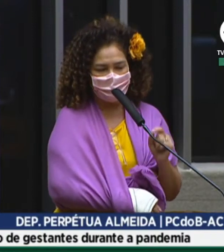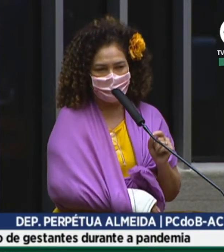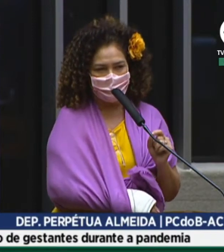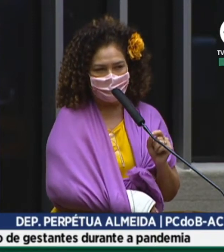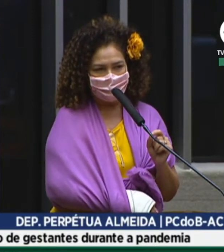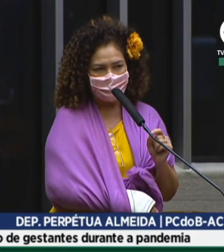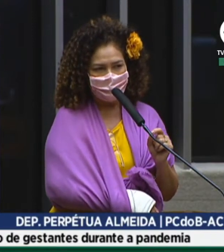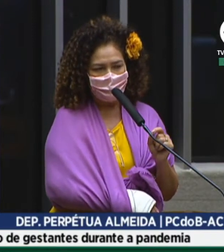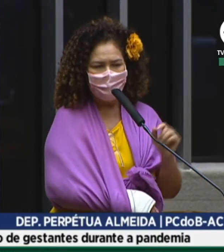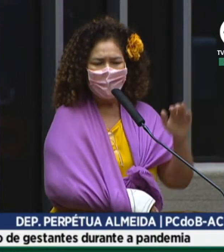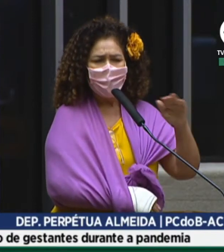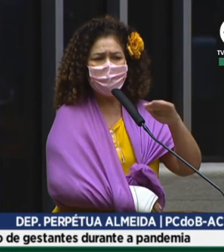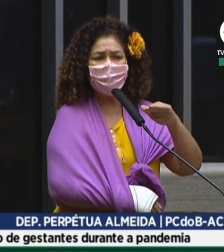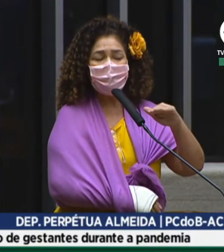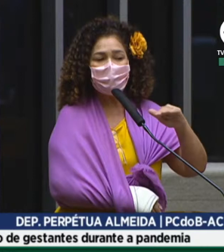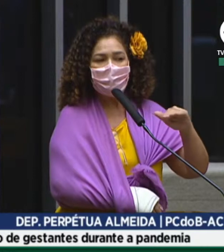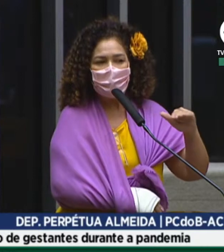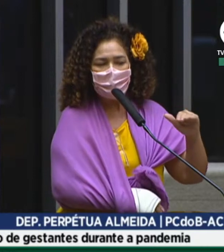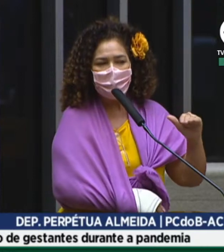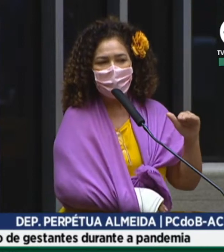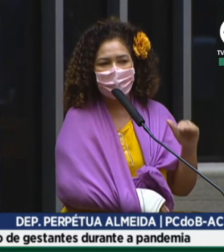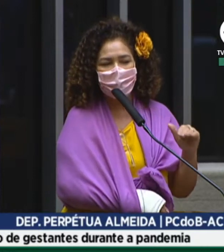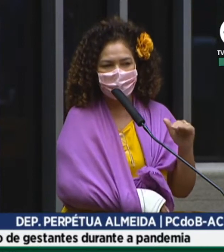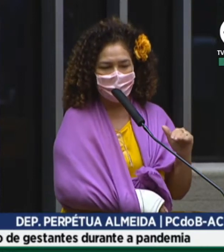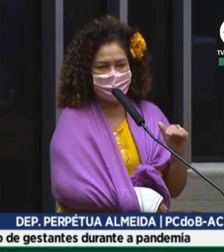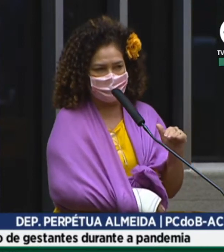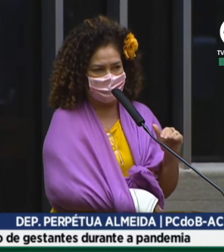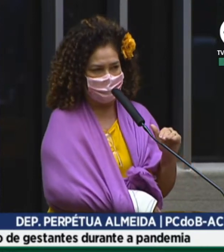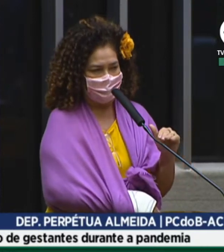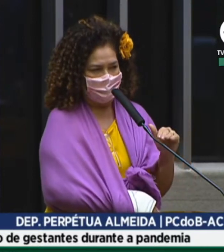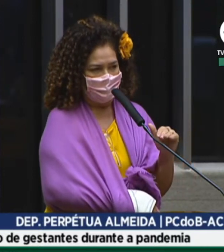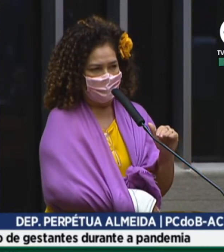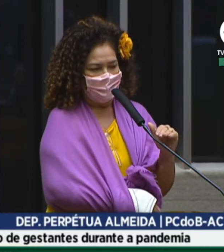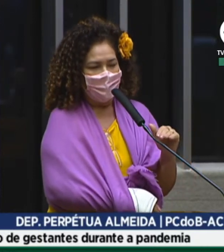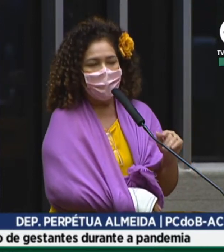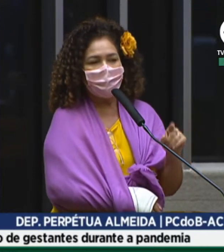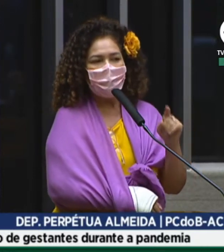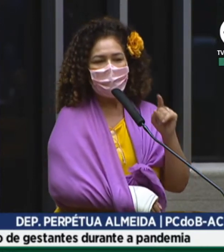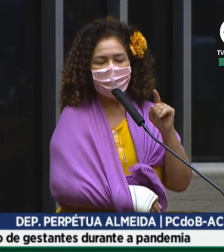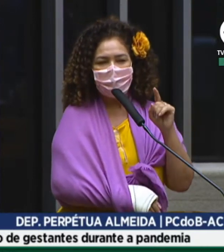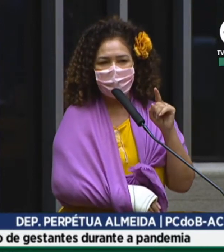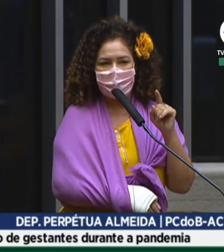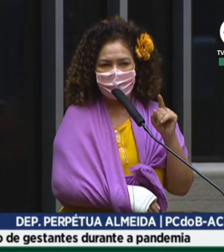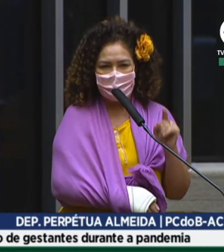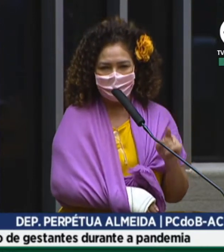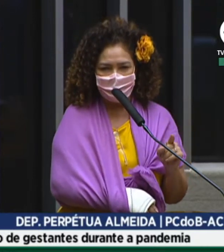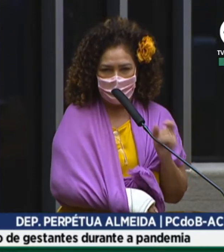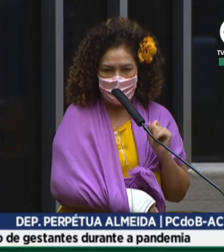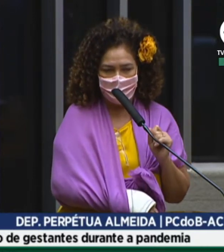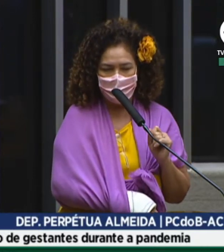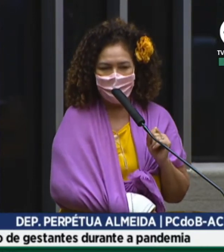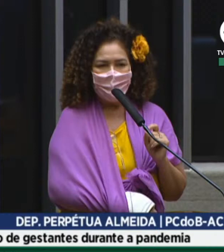ENTÃO, VAMOS SEPARAR BEM AQUI AS COISAS. QUANDO APROVAMOS O PROJETO DE LEI QUE AS MICRO E PEQUENAS EMPRESAS PROCURARAM O